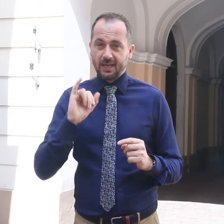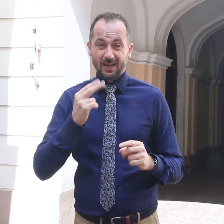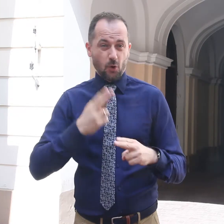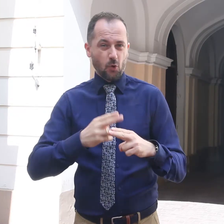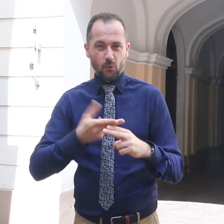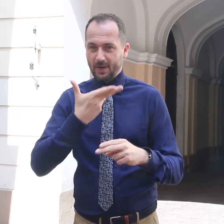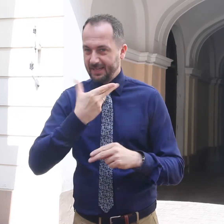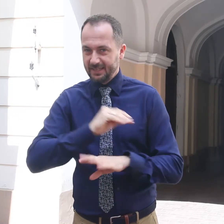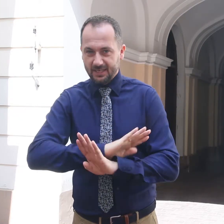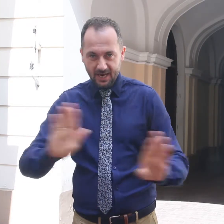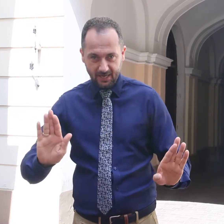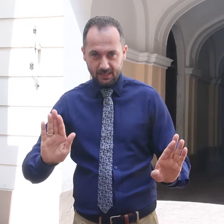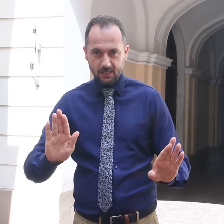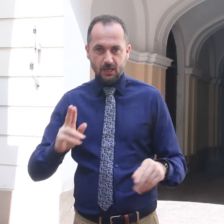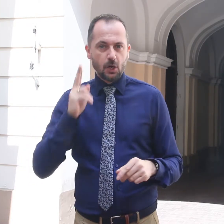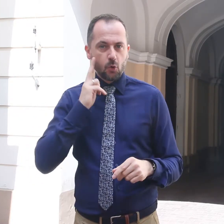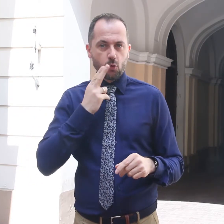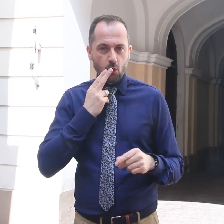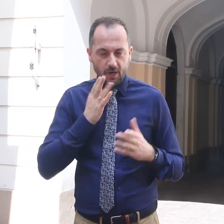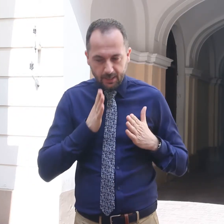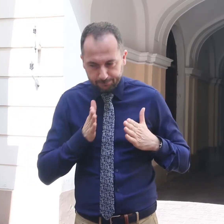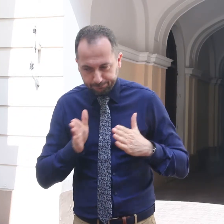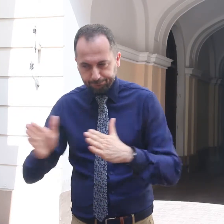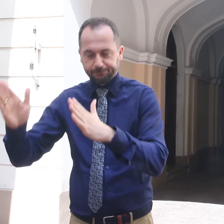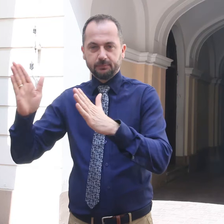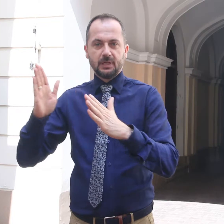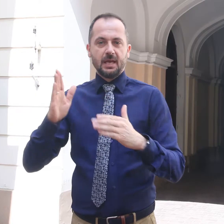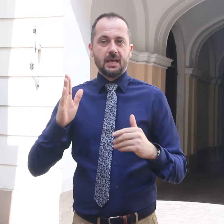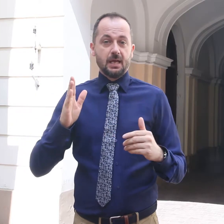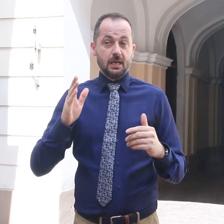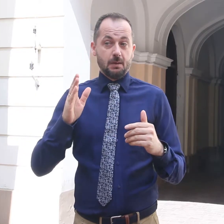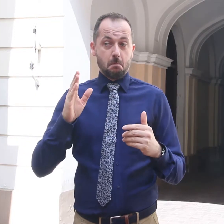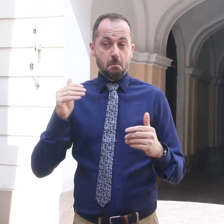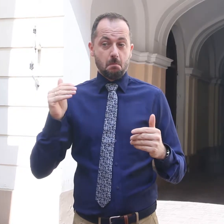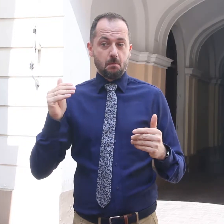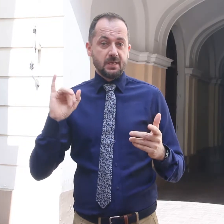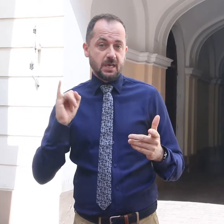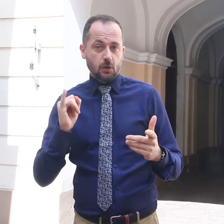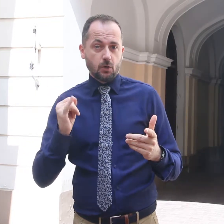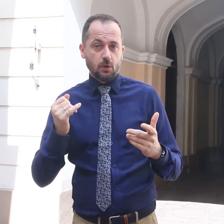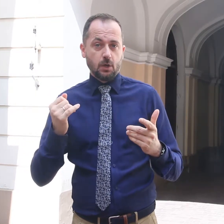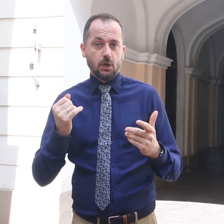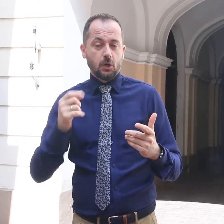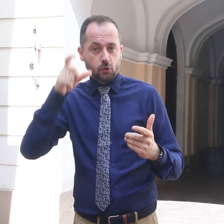jako poważnej choroby tylko jako model praw człowieka,